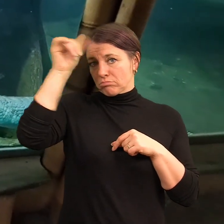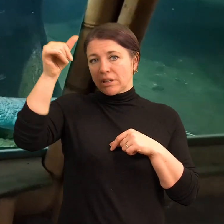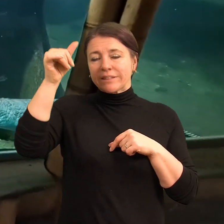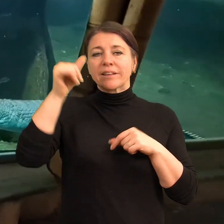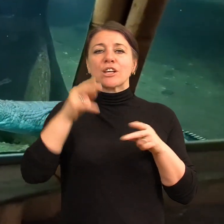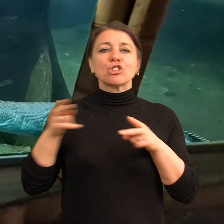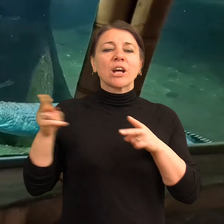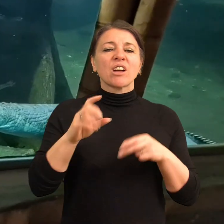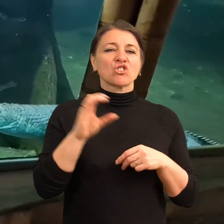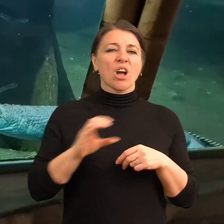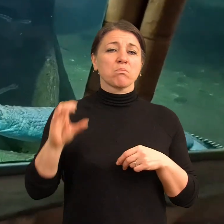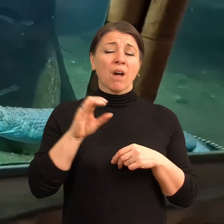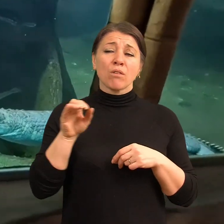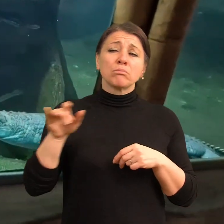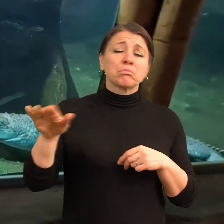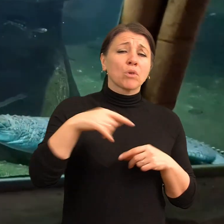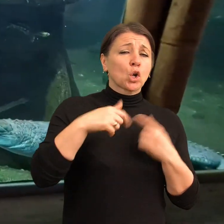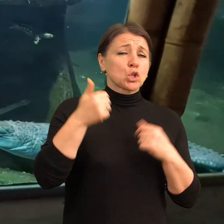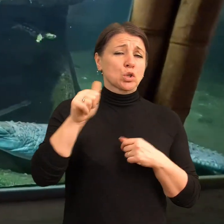čítá odhadem pouze pár stovek jedinců.